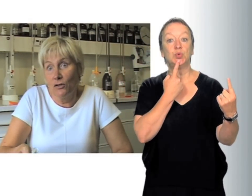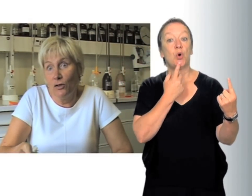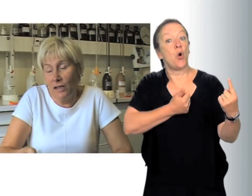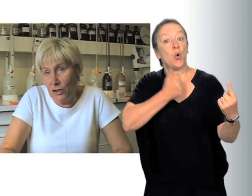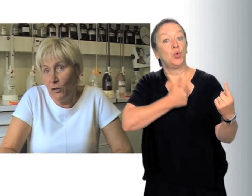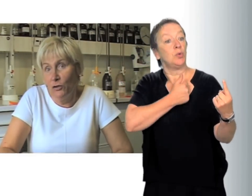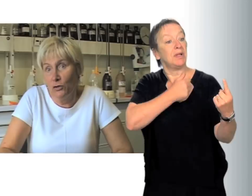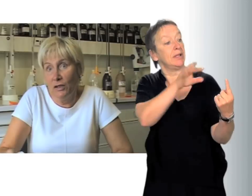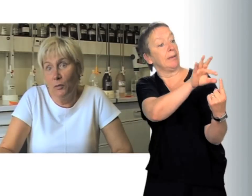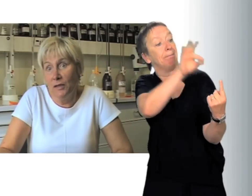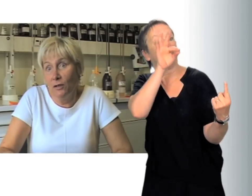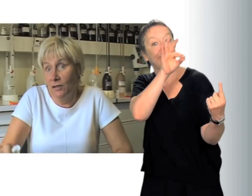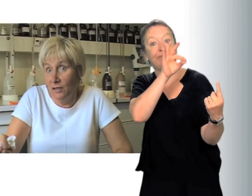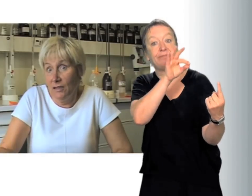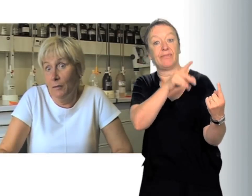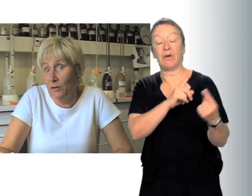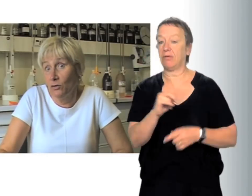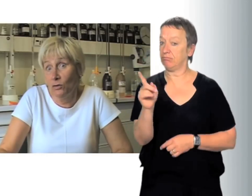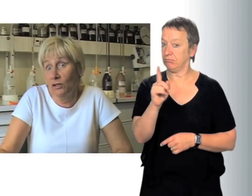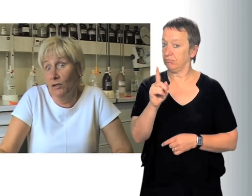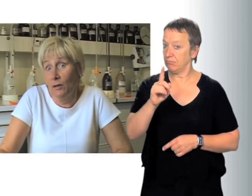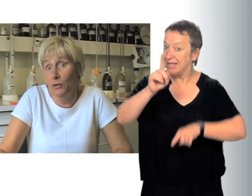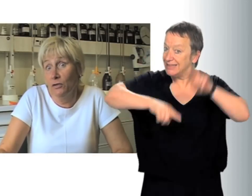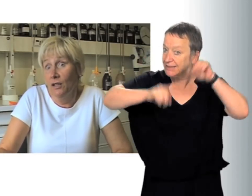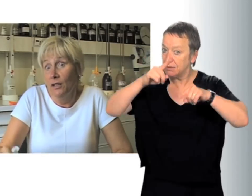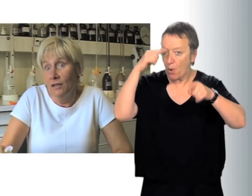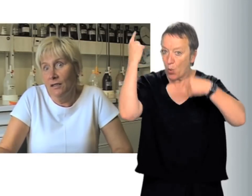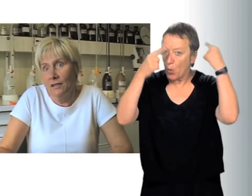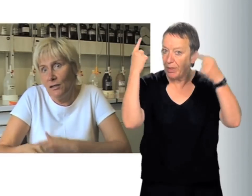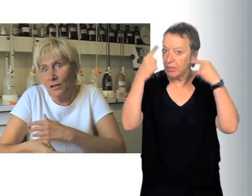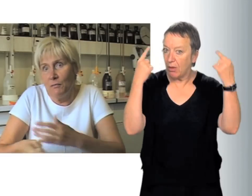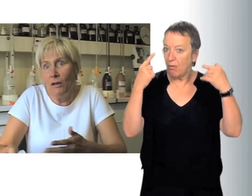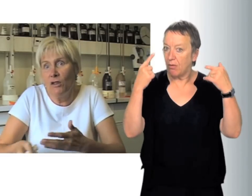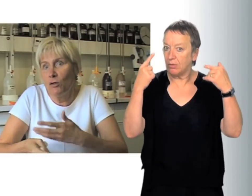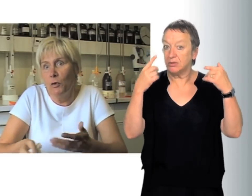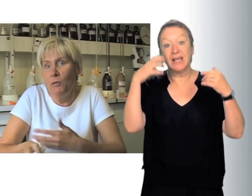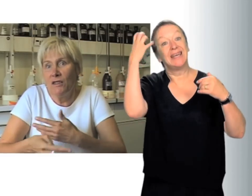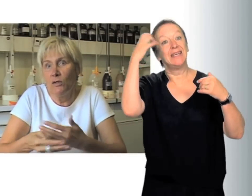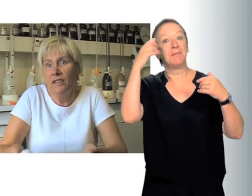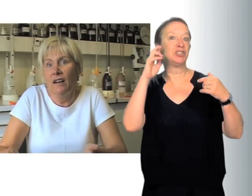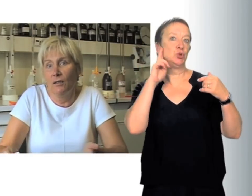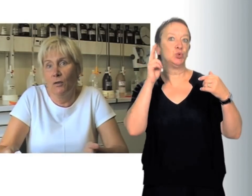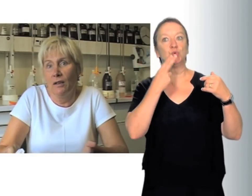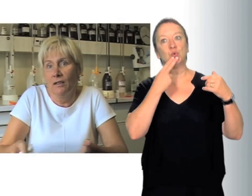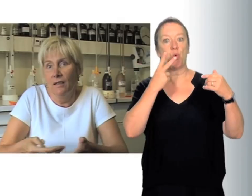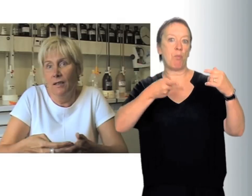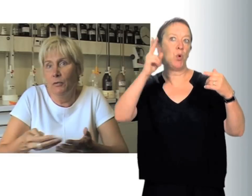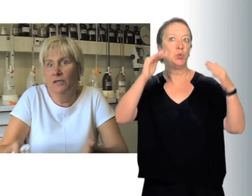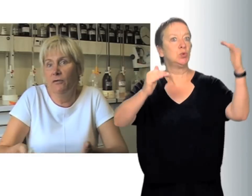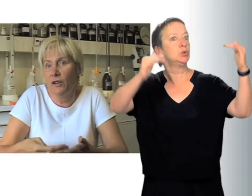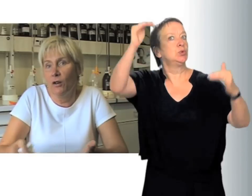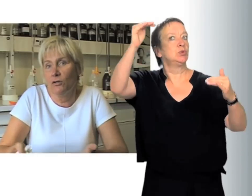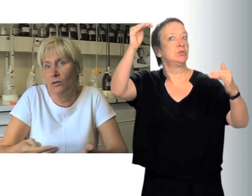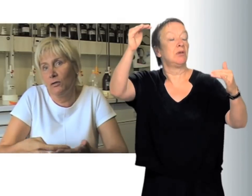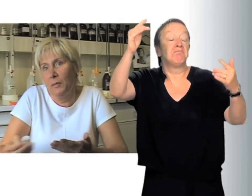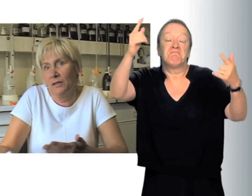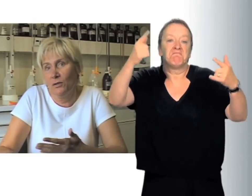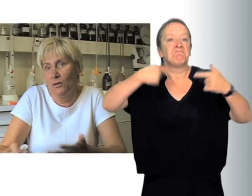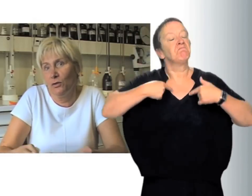Je l'engagerais en fonction de ses compétences et si c'est la personne sourde qui est la plus qualifiée, je la choisirai. Maintenant, pour moi, elles sont égales. Il n'y a plus de différences entre une personne malentendante